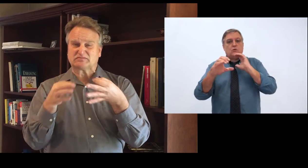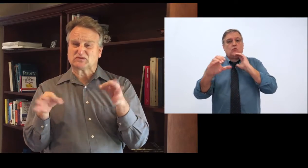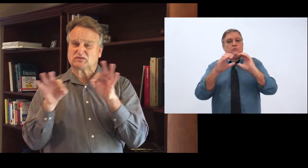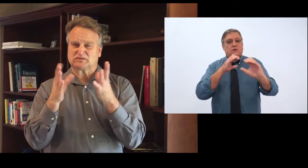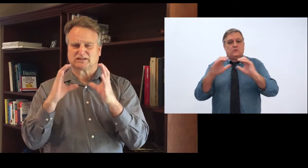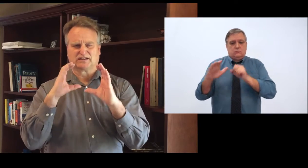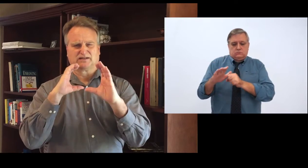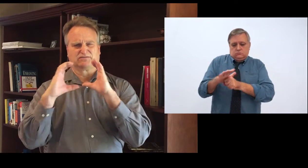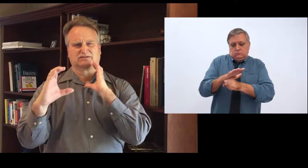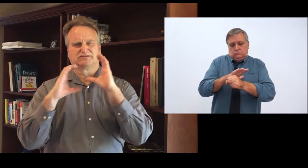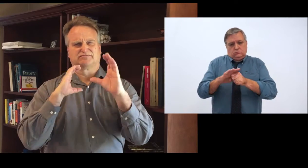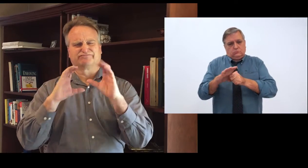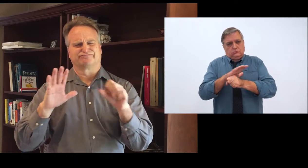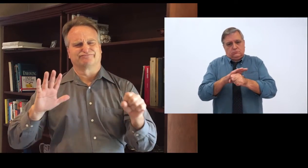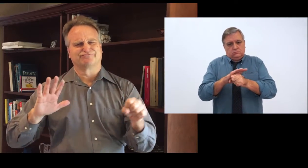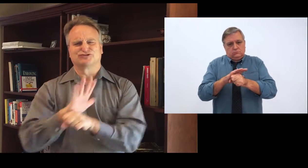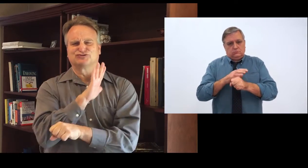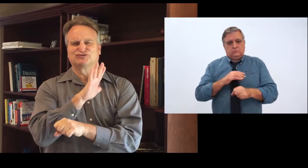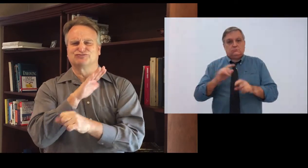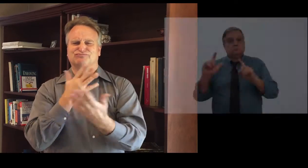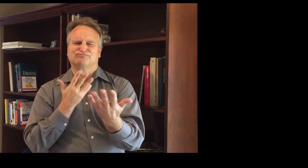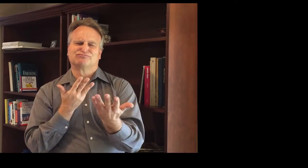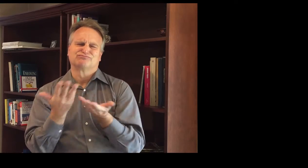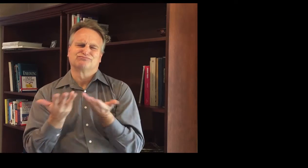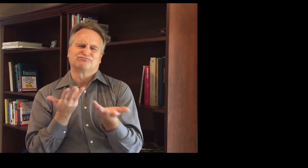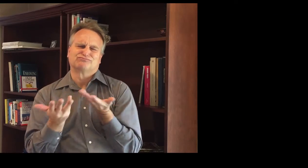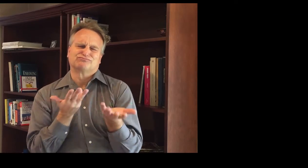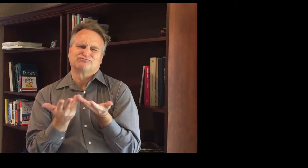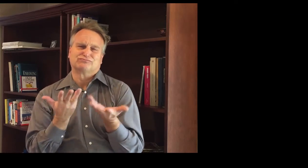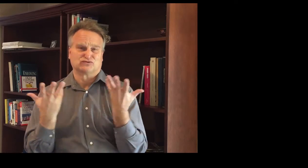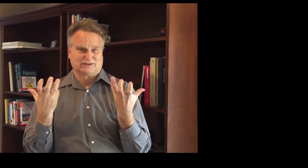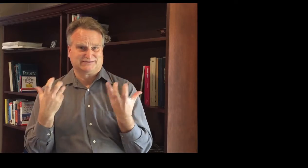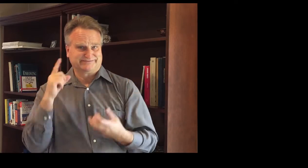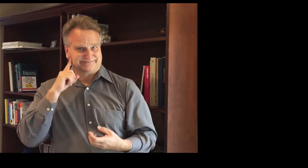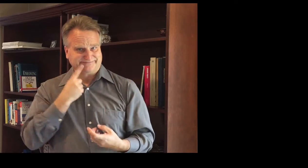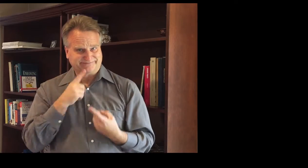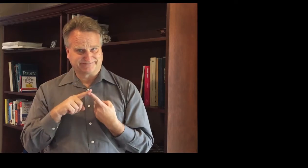1) plein accès à la communication,